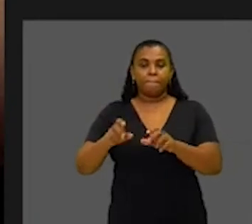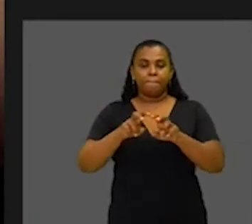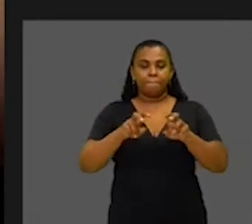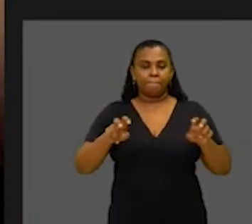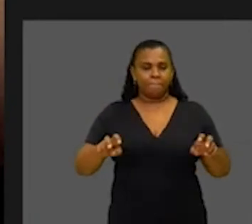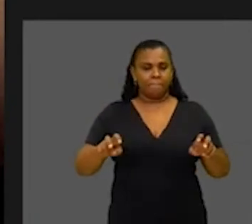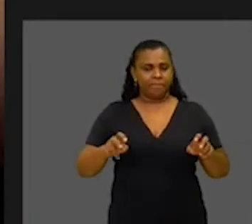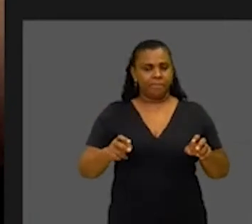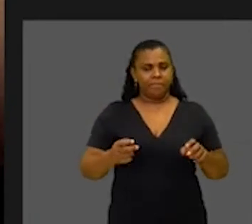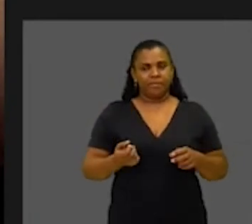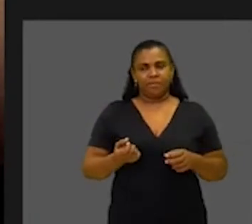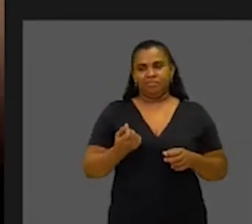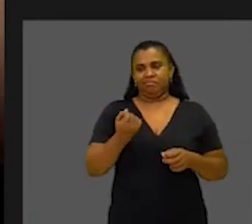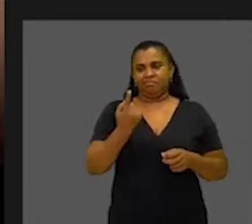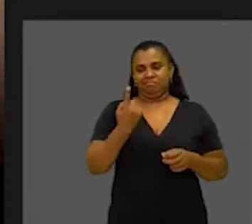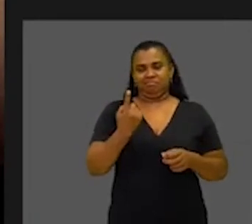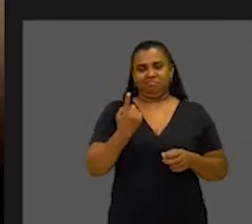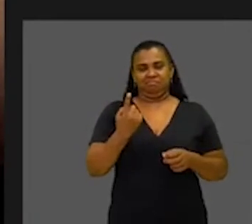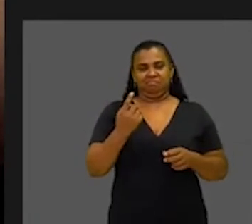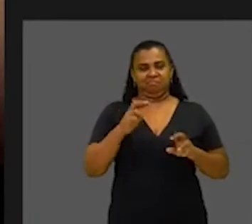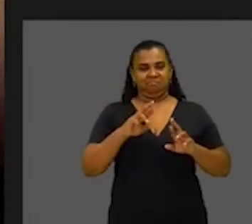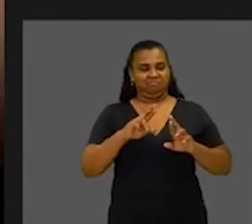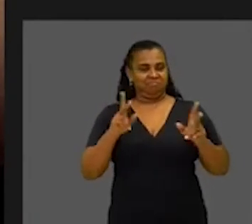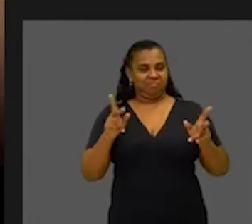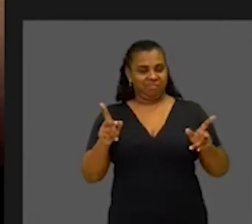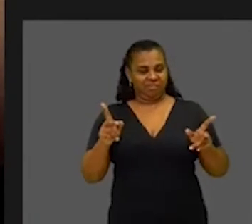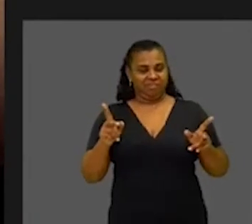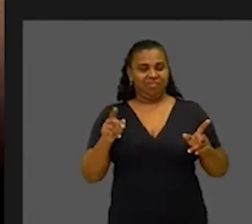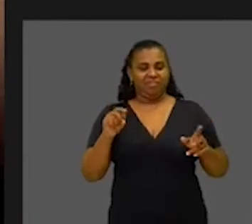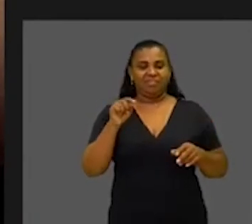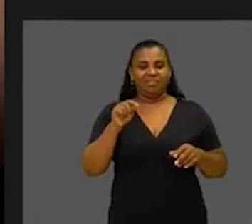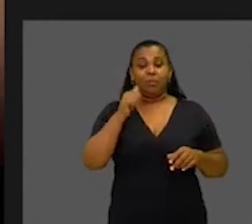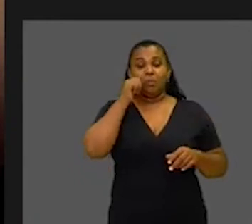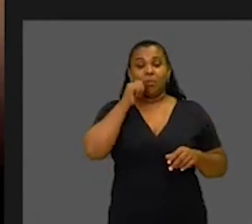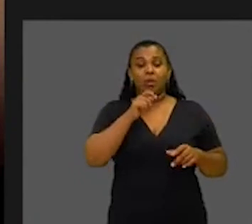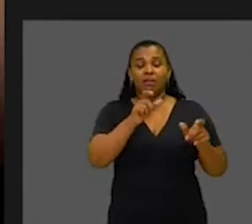que nós estejamos no painel só com mulheres não falando de mulheres O que é uma coisa maravilhosa